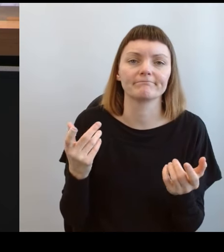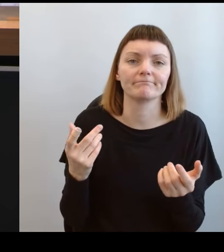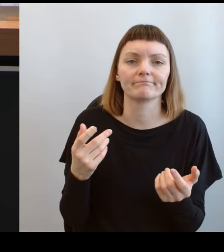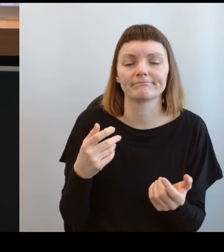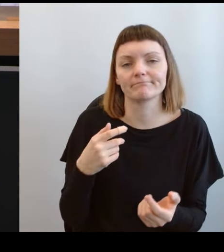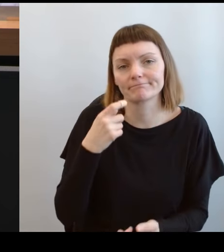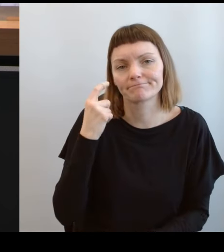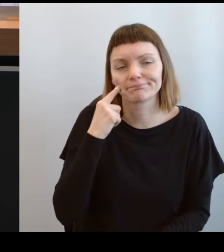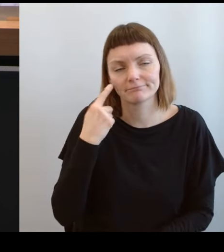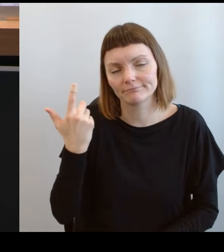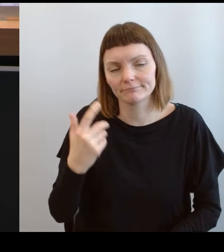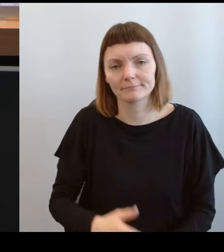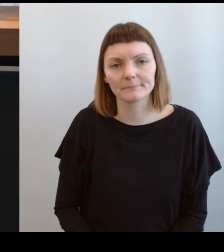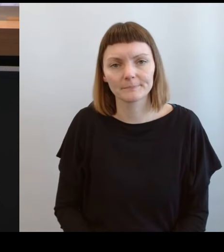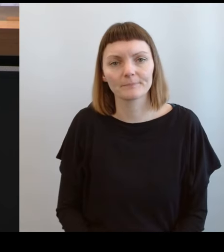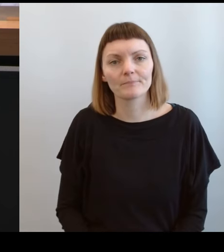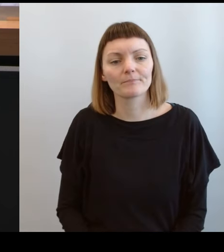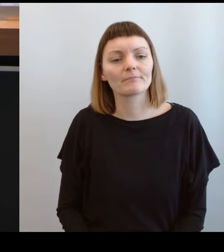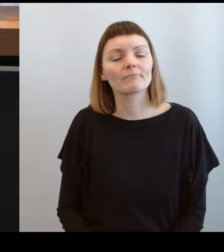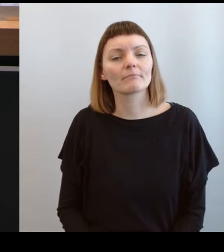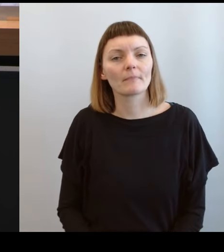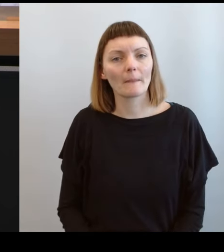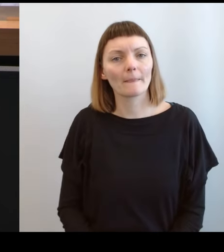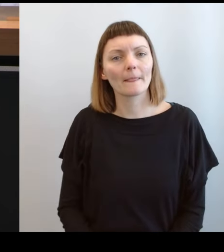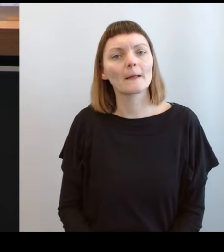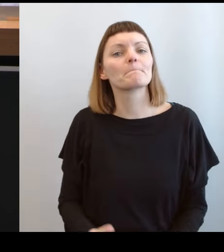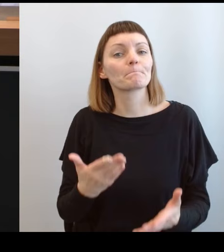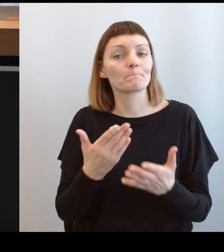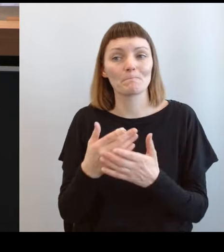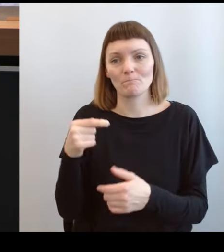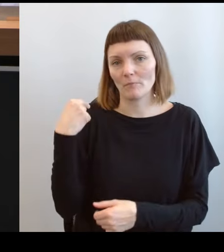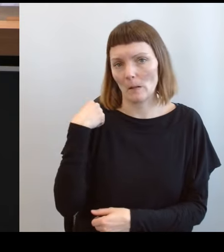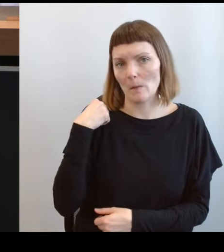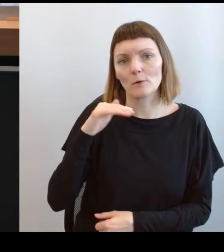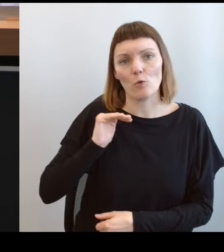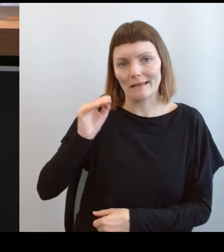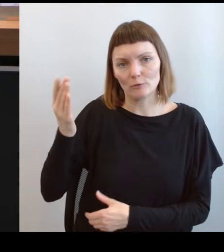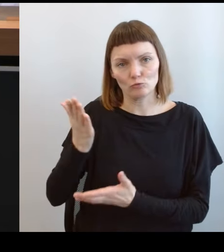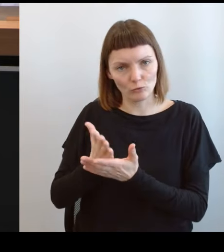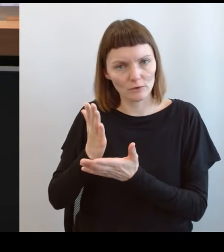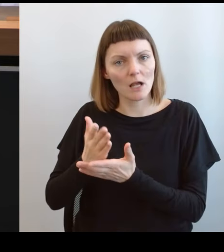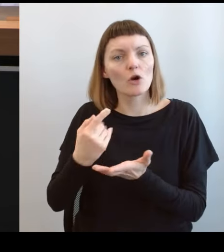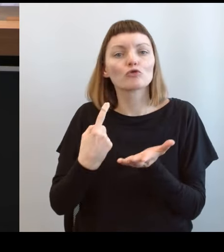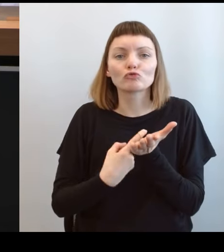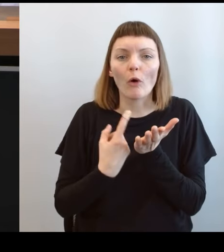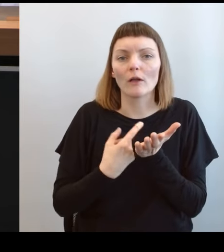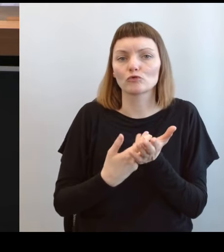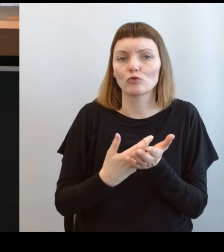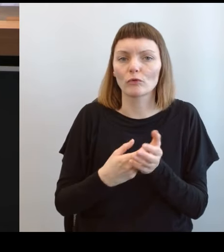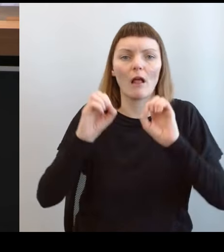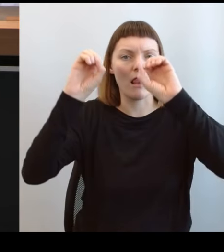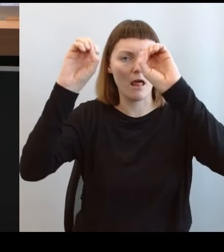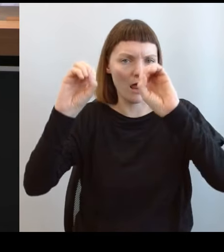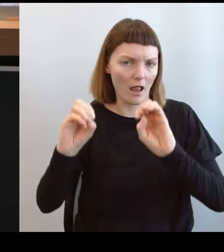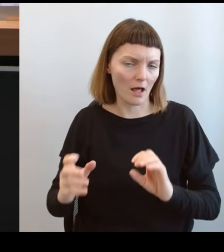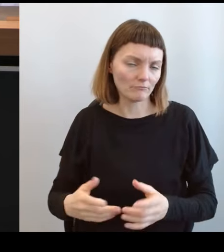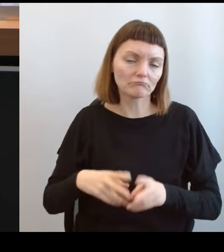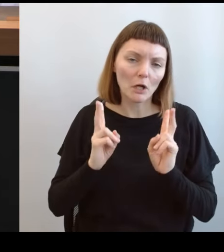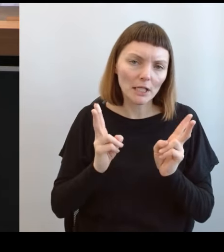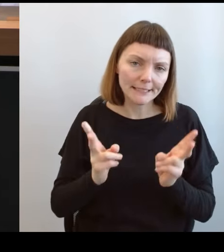Steuer richtig dargestellt, auch aus Sicht der CDU Fraktion. Wir halten das auch für notwendig, diese Steuer zu erheben, wenngleich